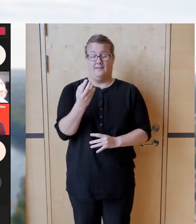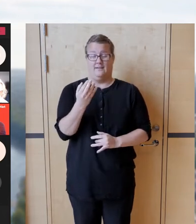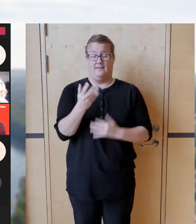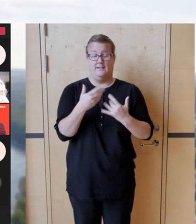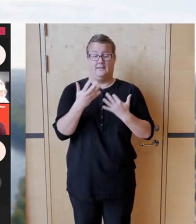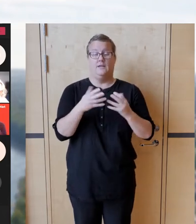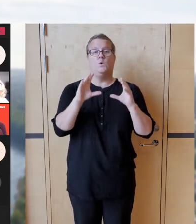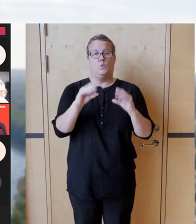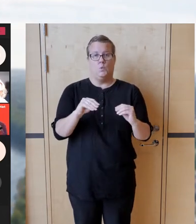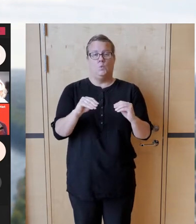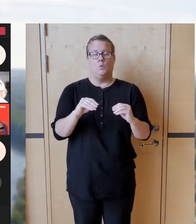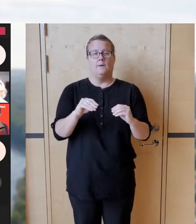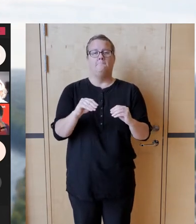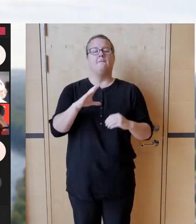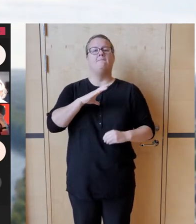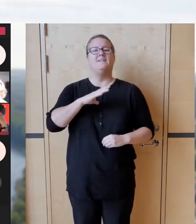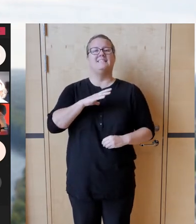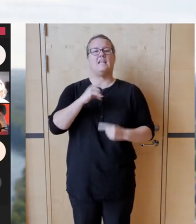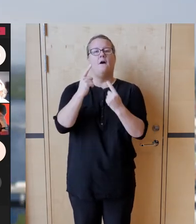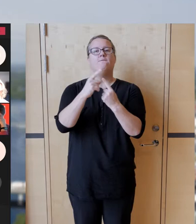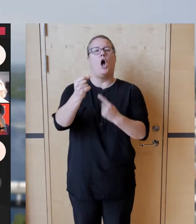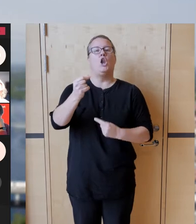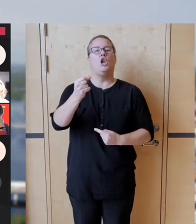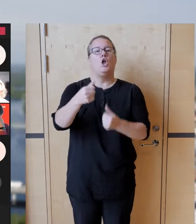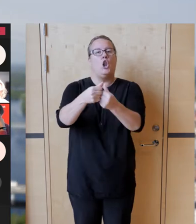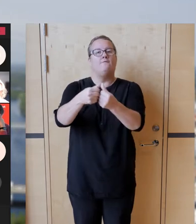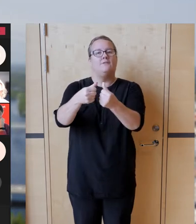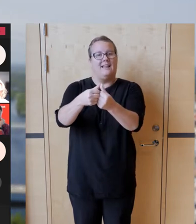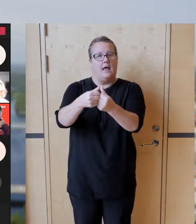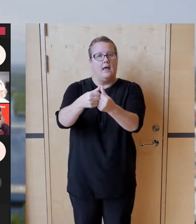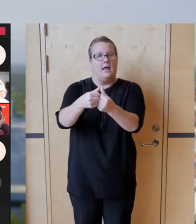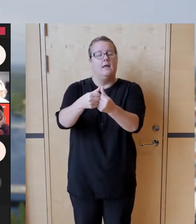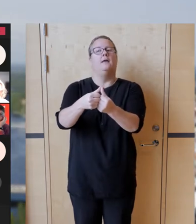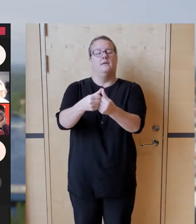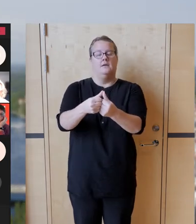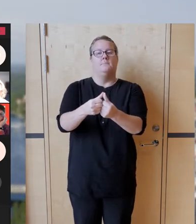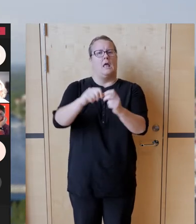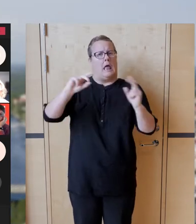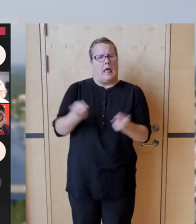Vallöfte som har Socialdemokraterna och Vänsterpartiet vill